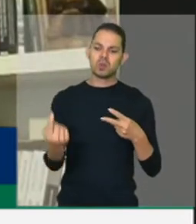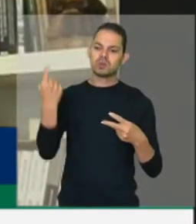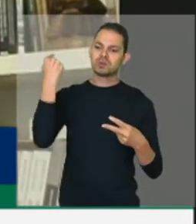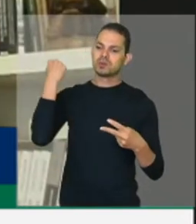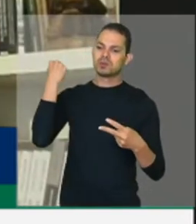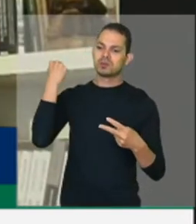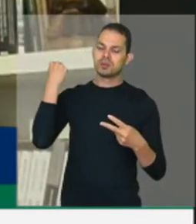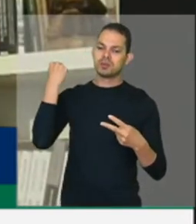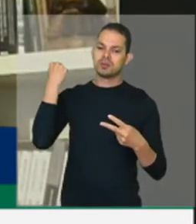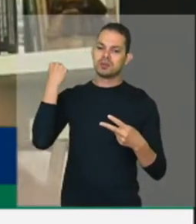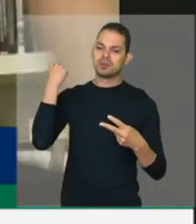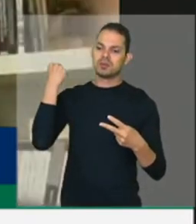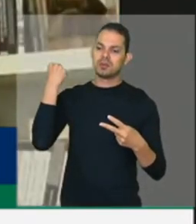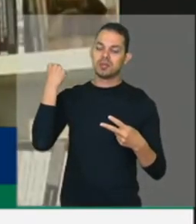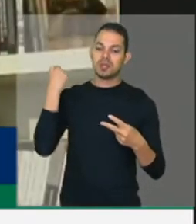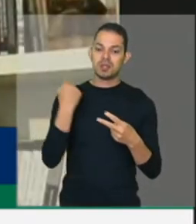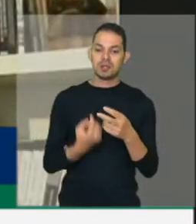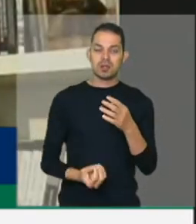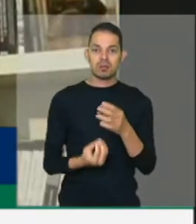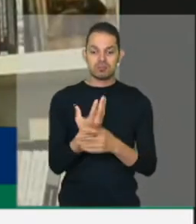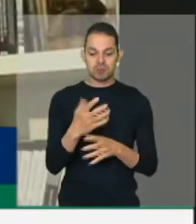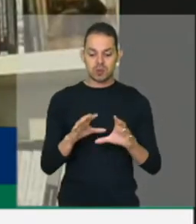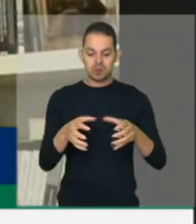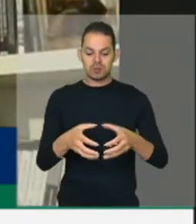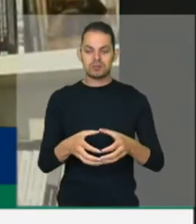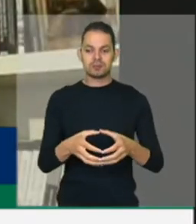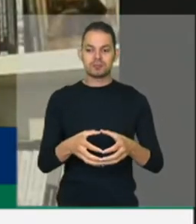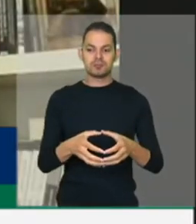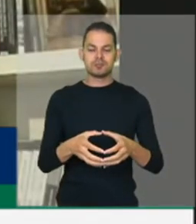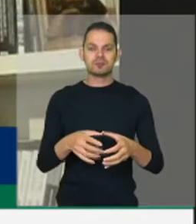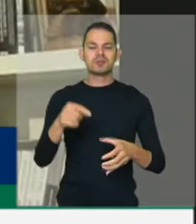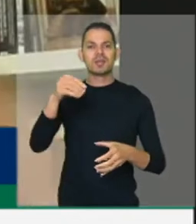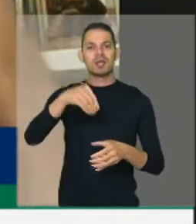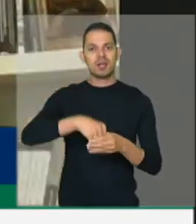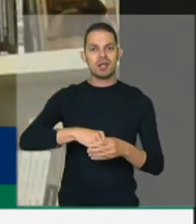ATRÁS... SE CONSTITUI UM COMITÊ... QUE BOLSONARO SEQUER RESPEITA O COMITÊ.